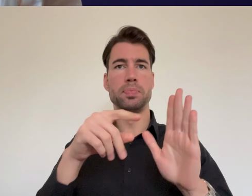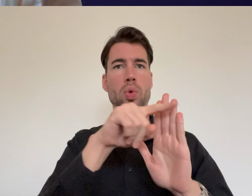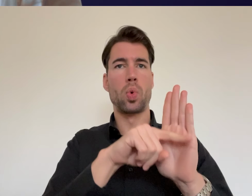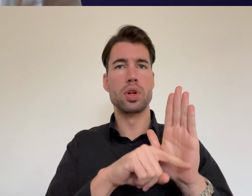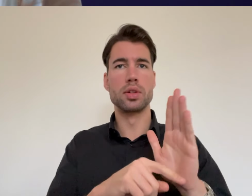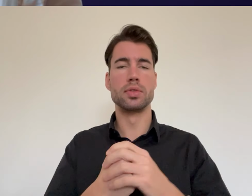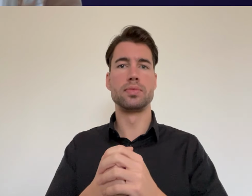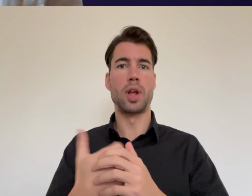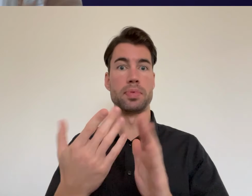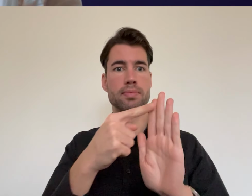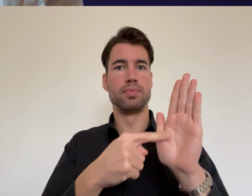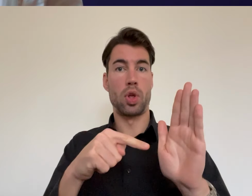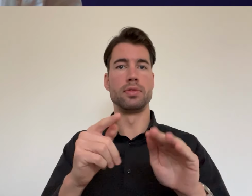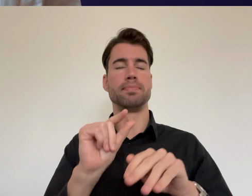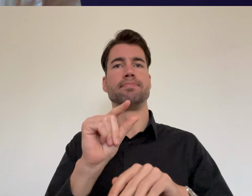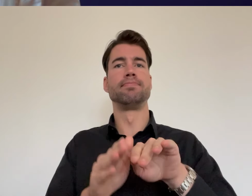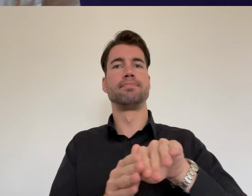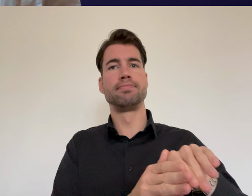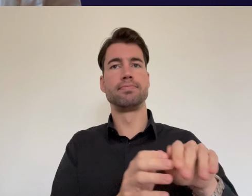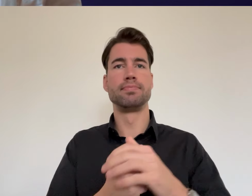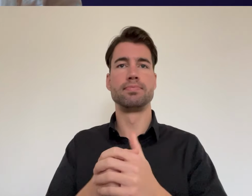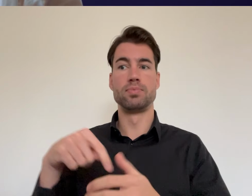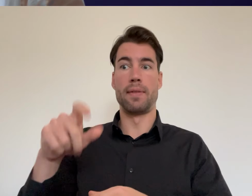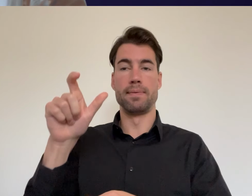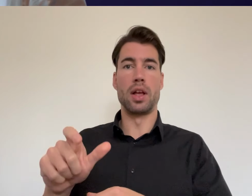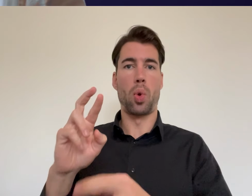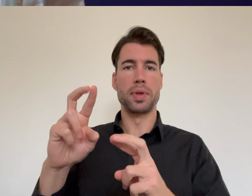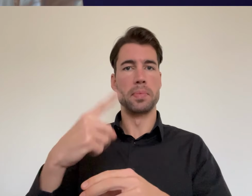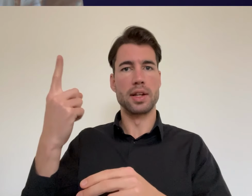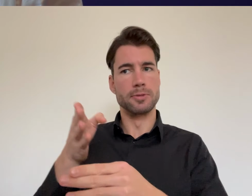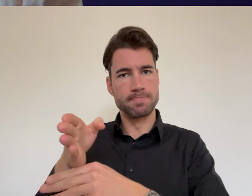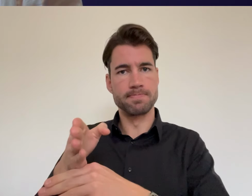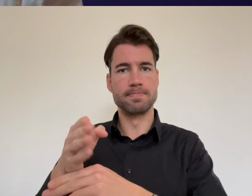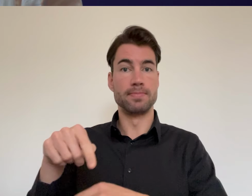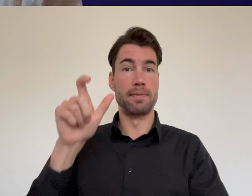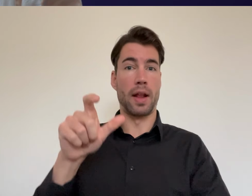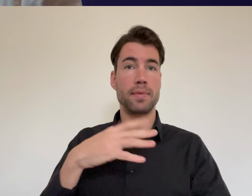gezet maar ik hoop dat we die deze week weer kunnen starten dus in de week van 22 november.